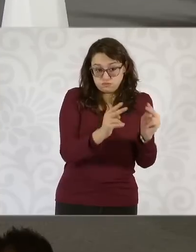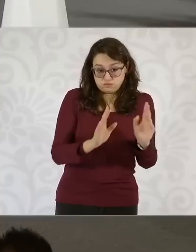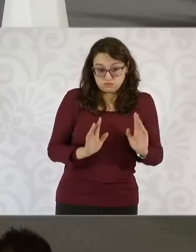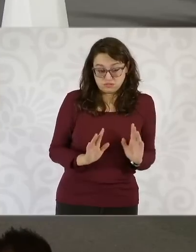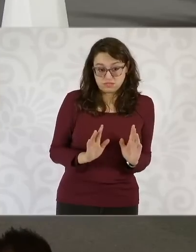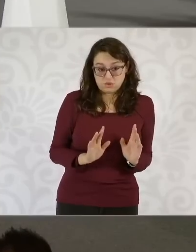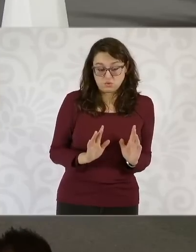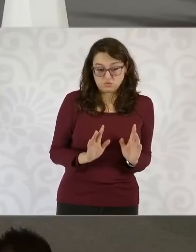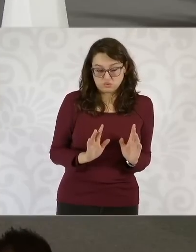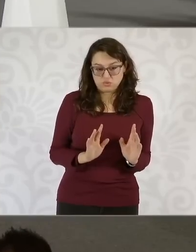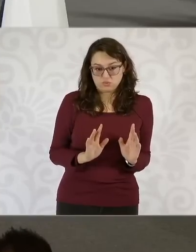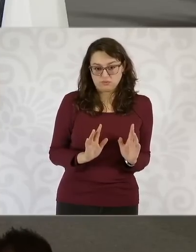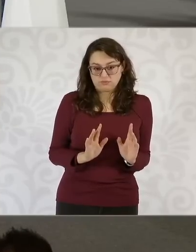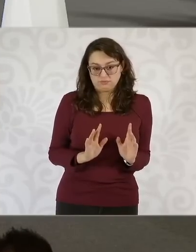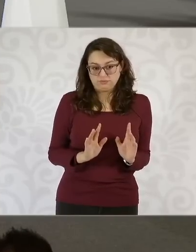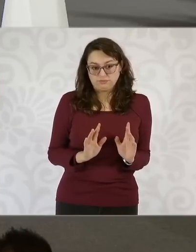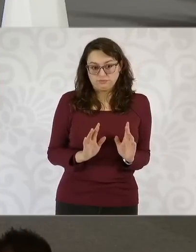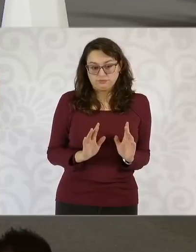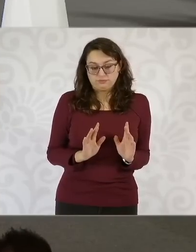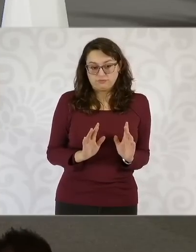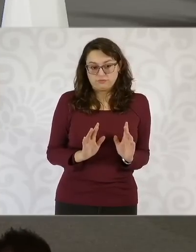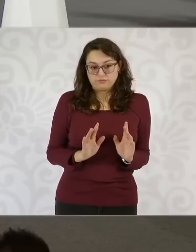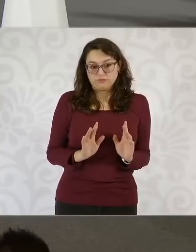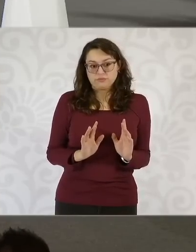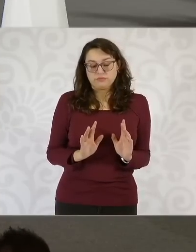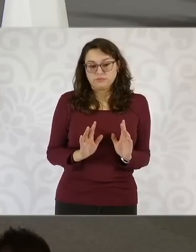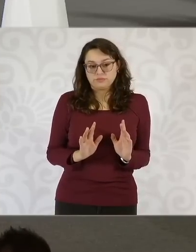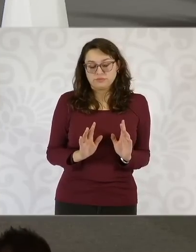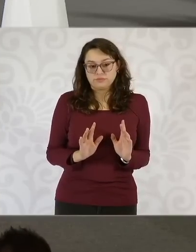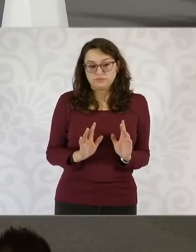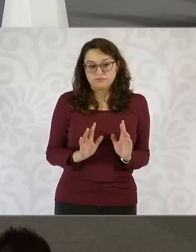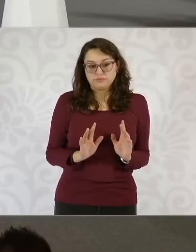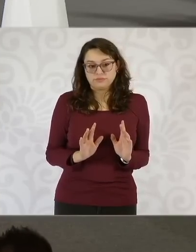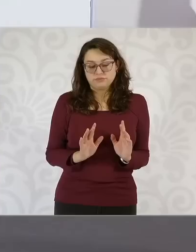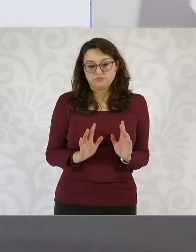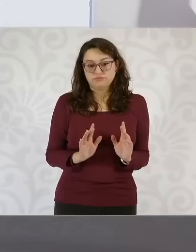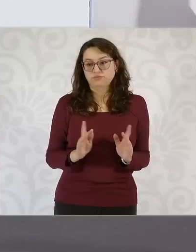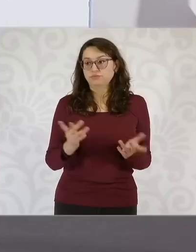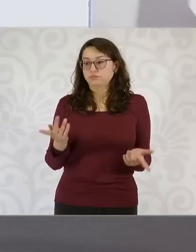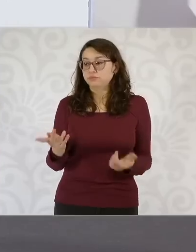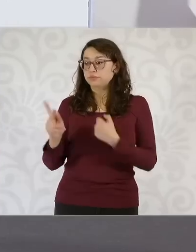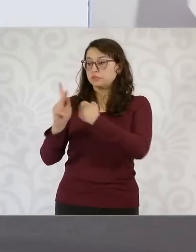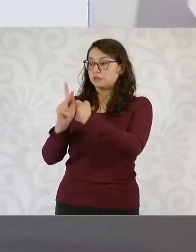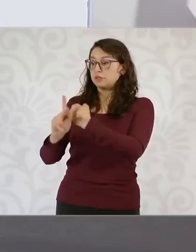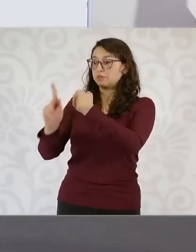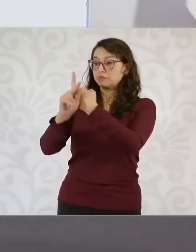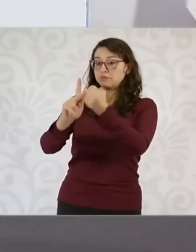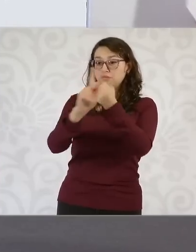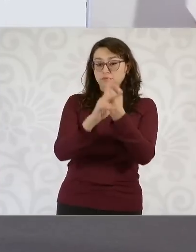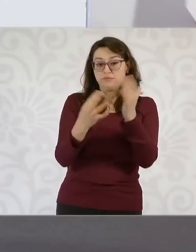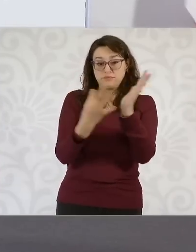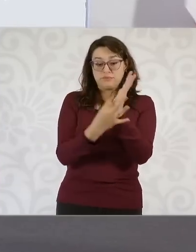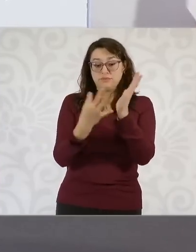le va a Estados Unidos Si gana o si pierde con cada país en materia de acero y aluminio